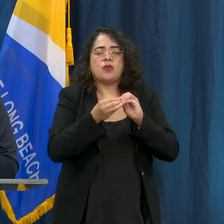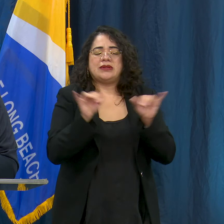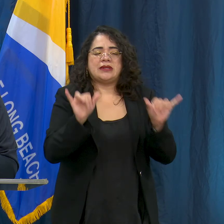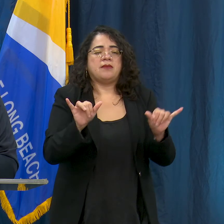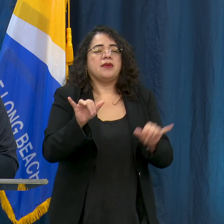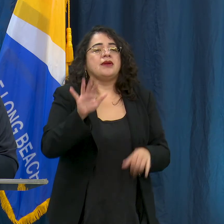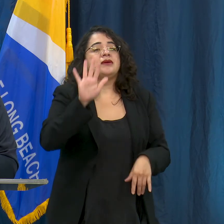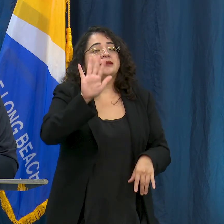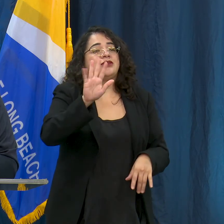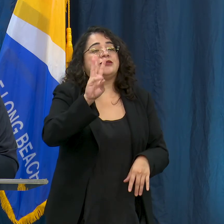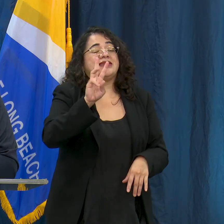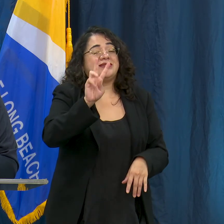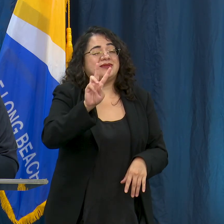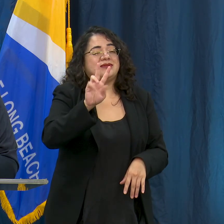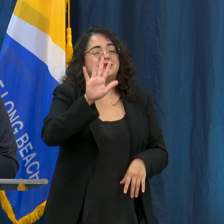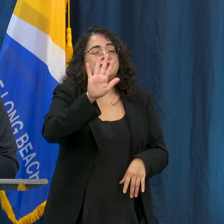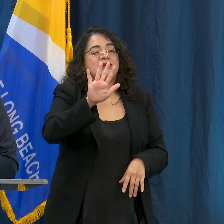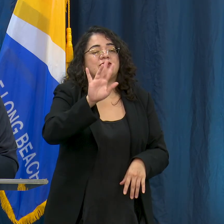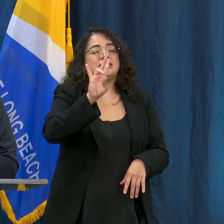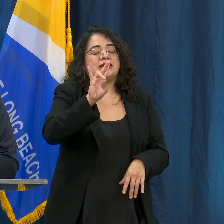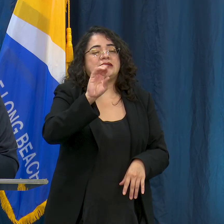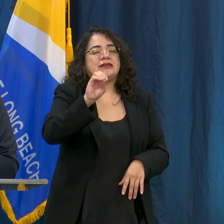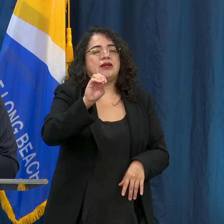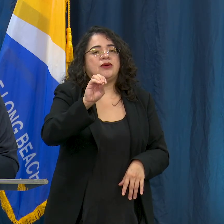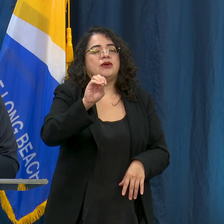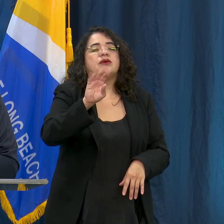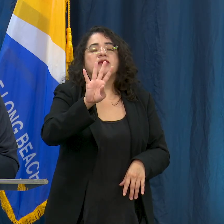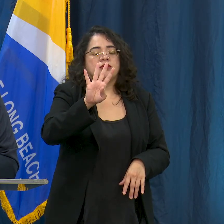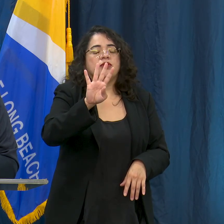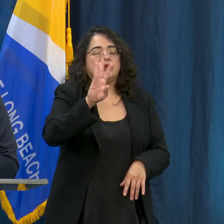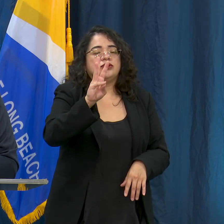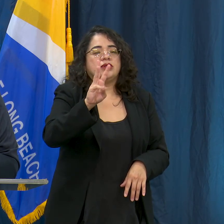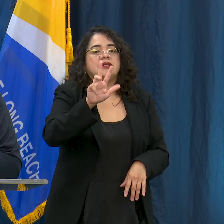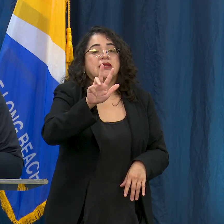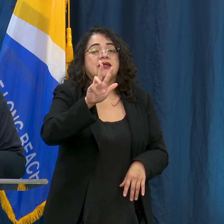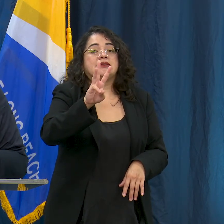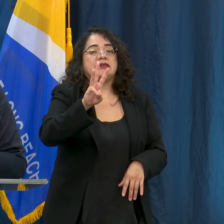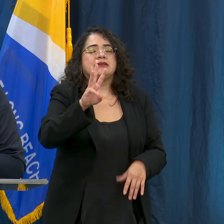Cinco seis dos Cinco siete cero cuatro say stresses muchas gracias por